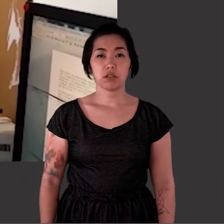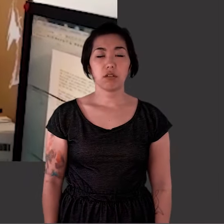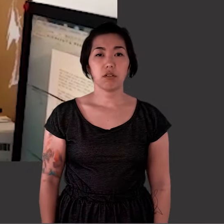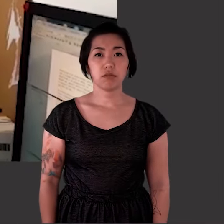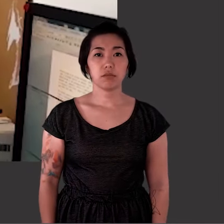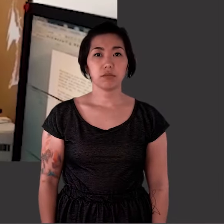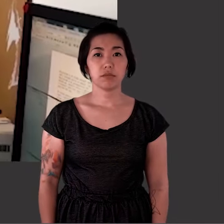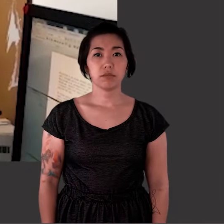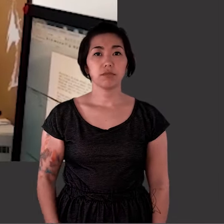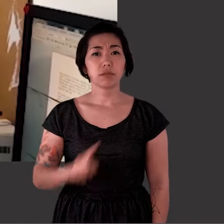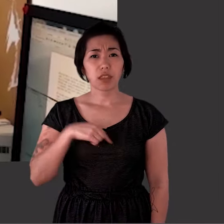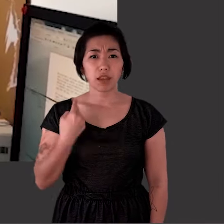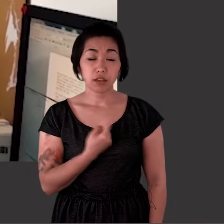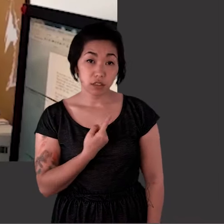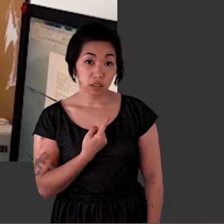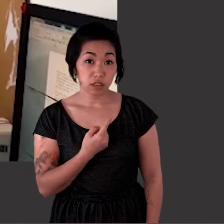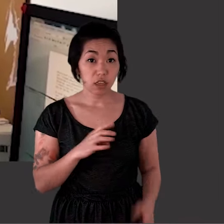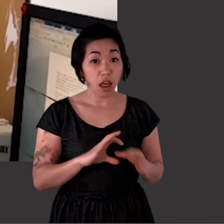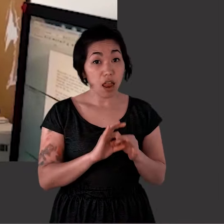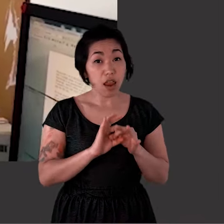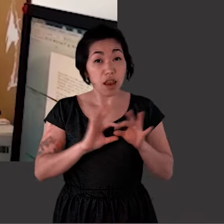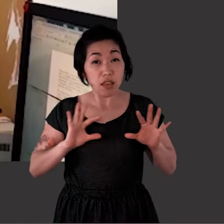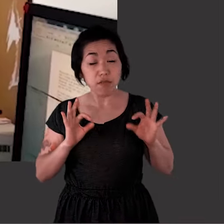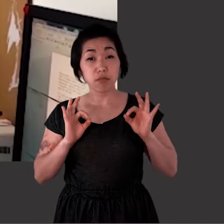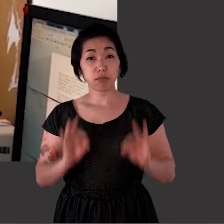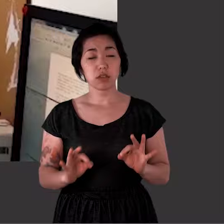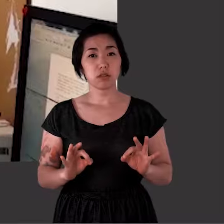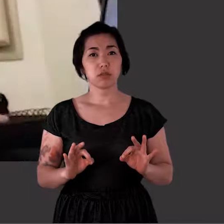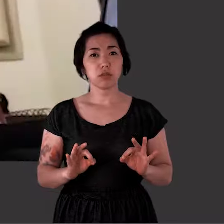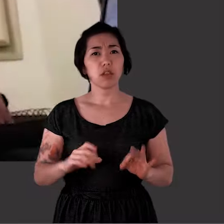Será que somos livres para repreender a liberdade do outro?